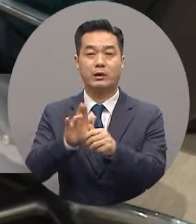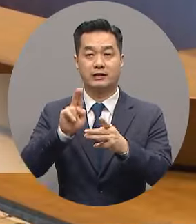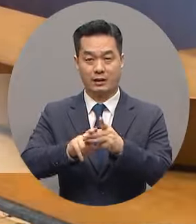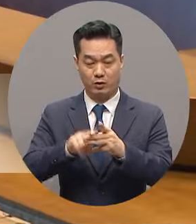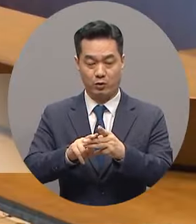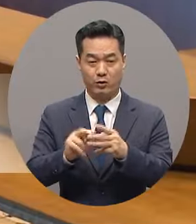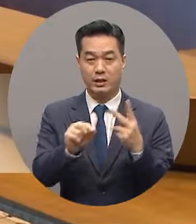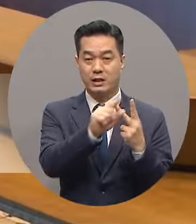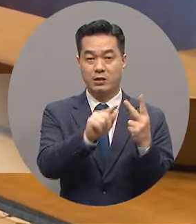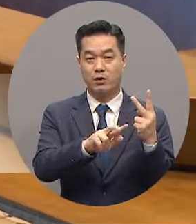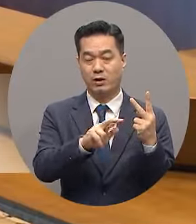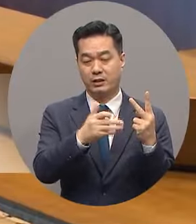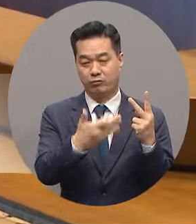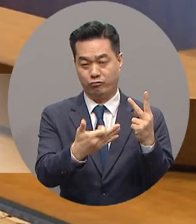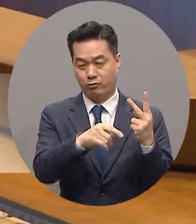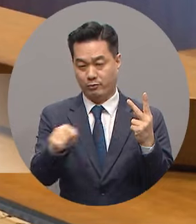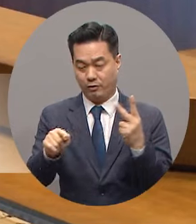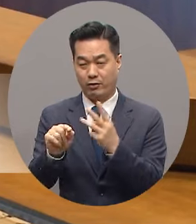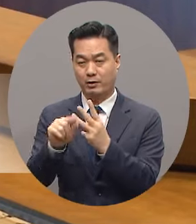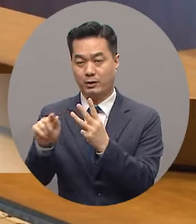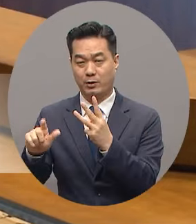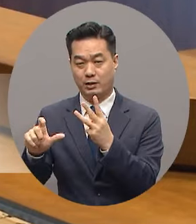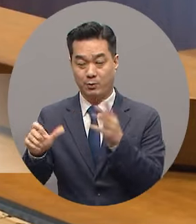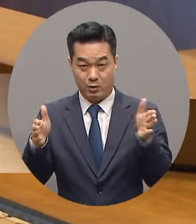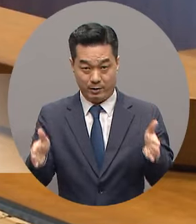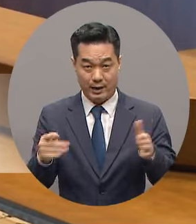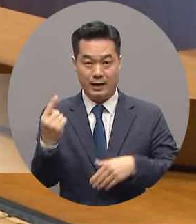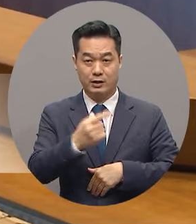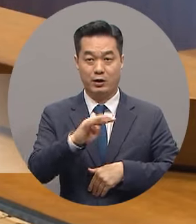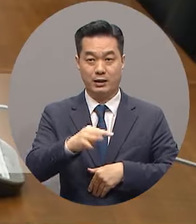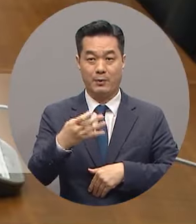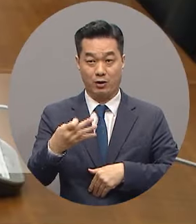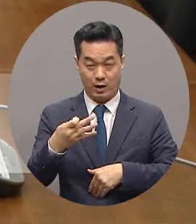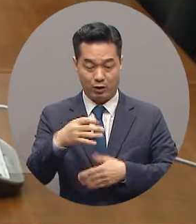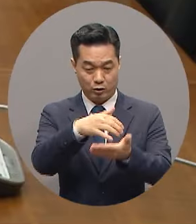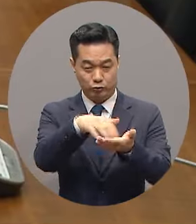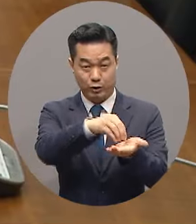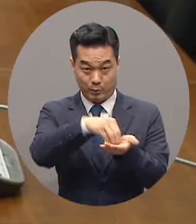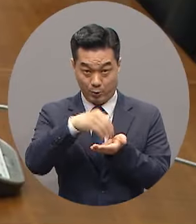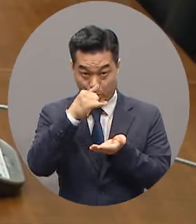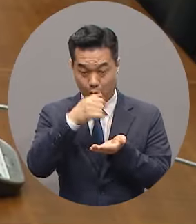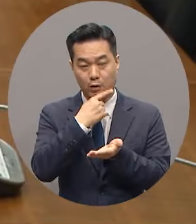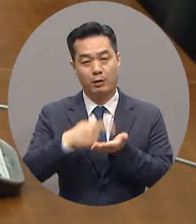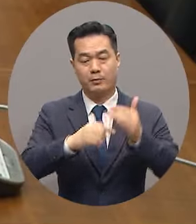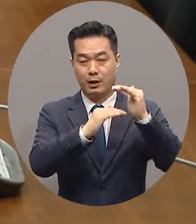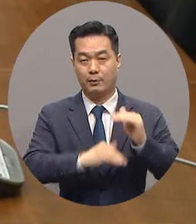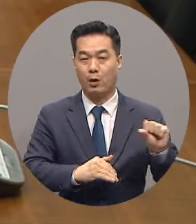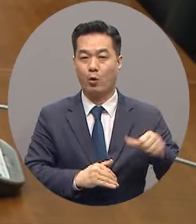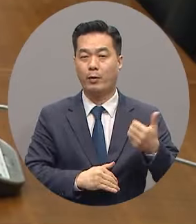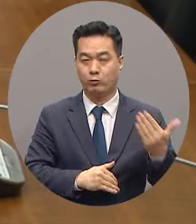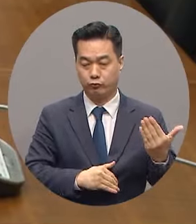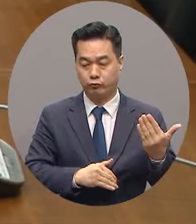또한 피해 신고지원센터에서 지난달19일부터 지난 15일까지 1414건의 상담을